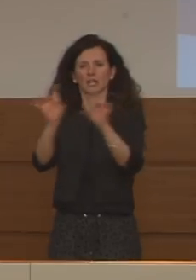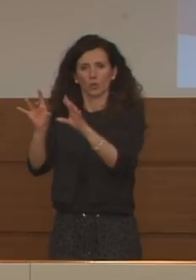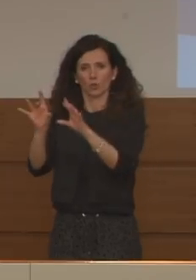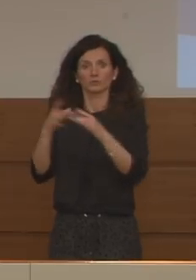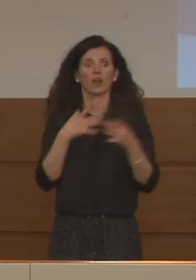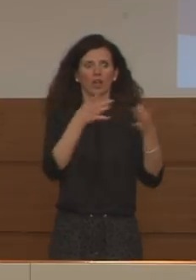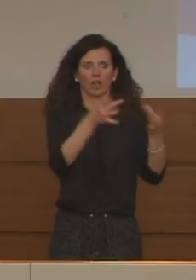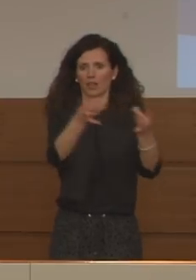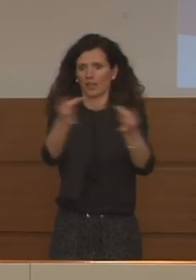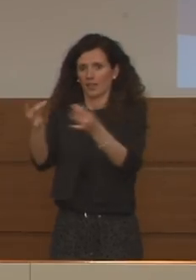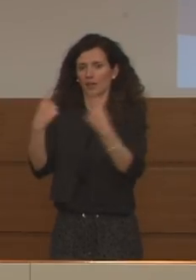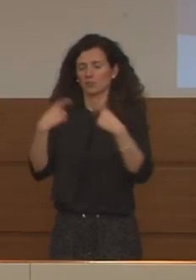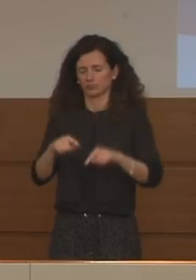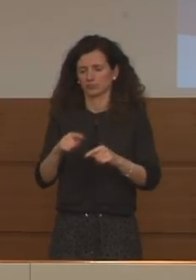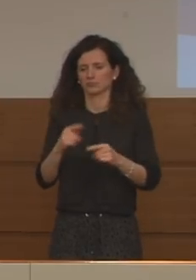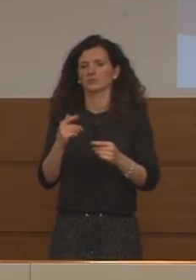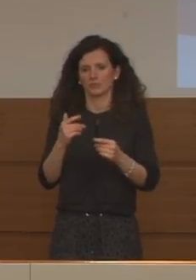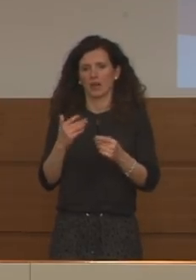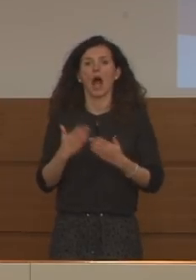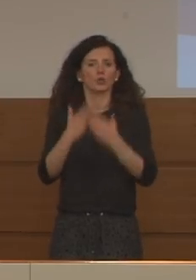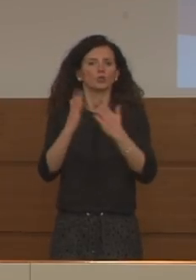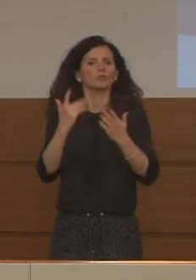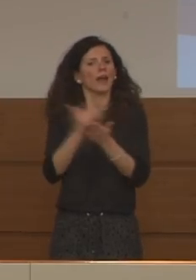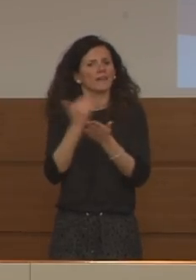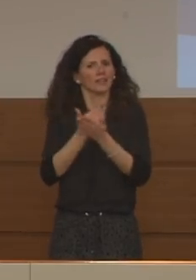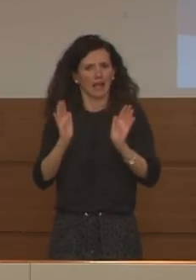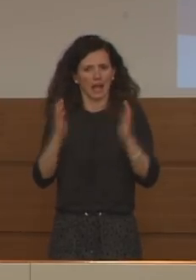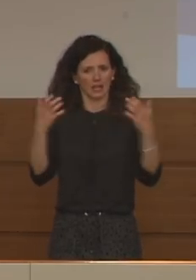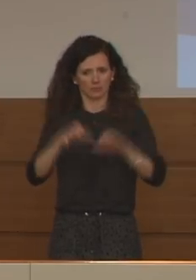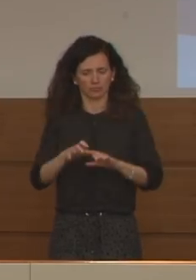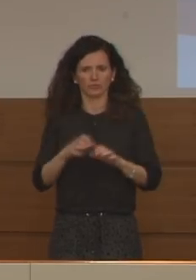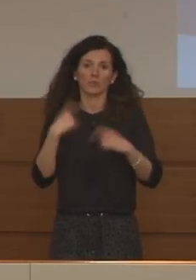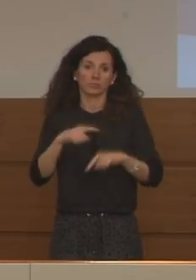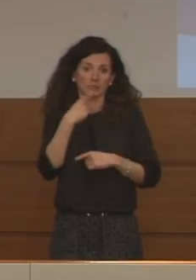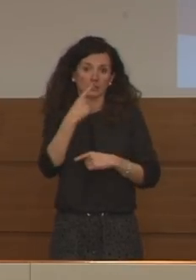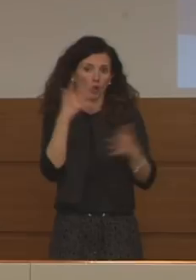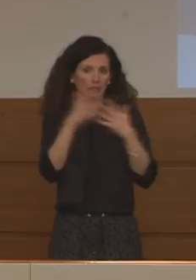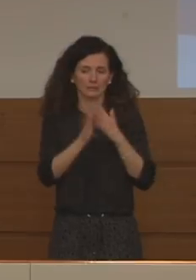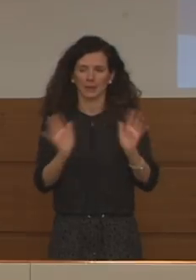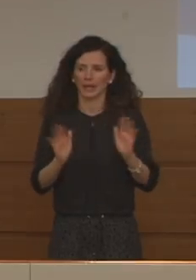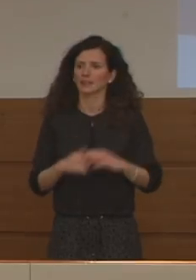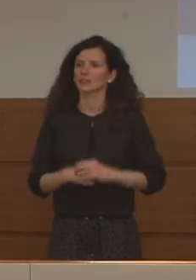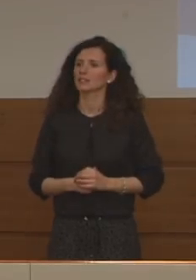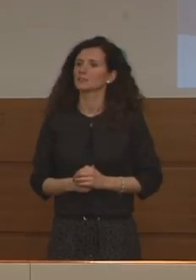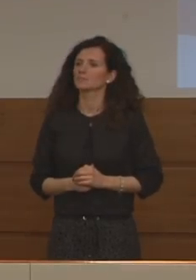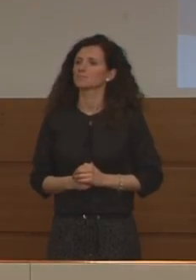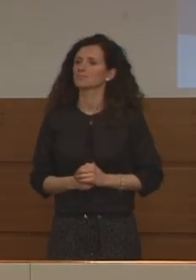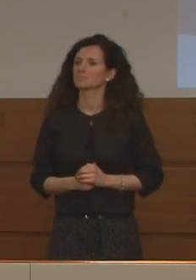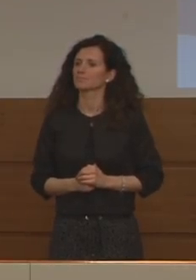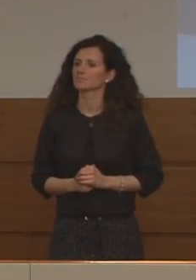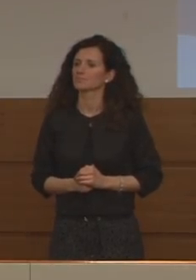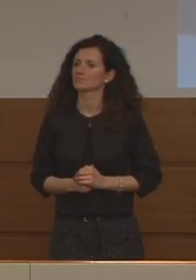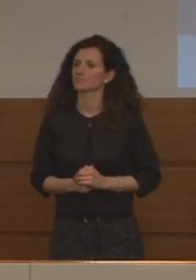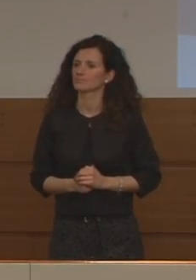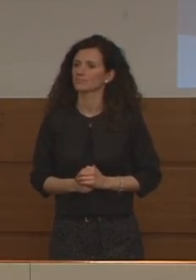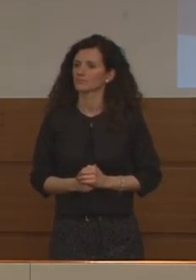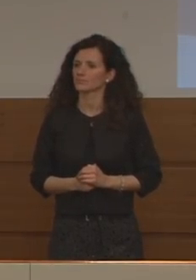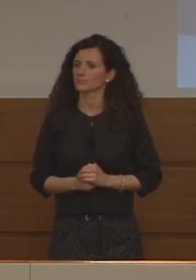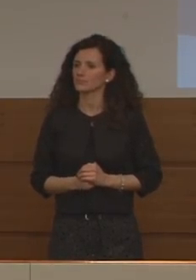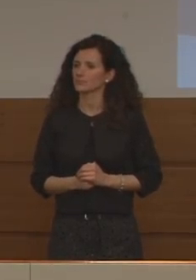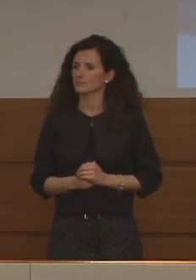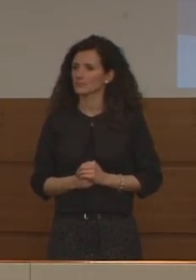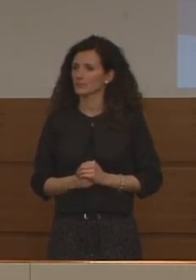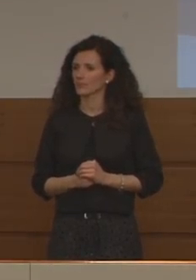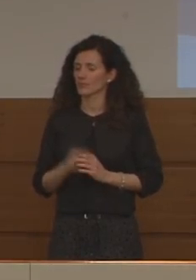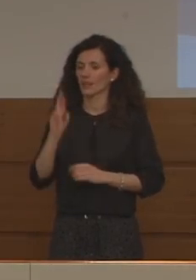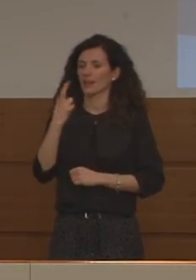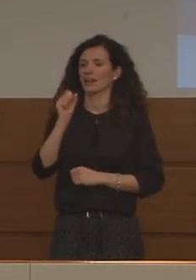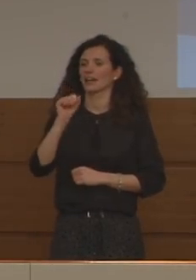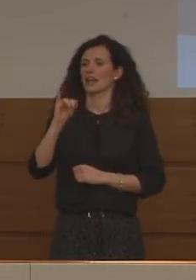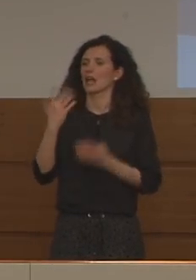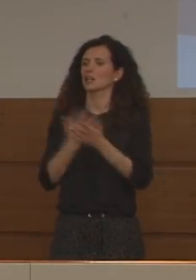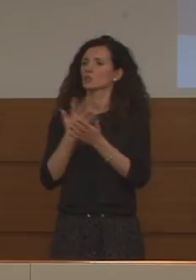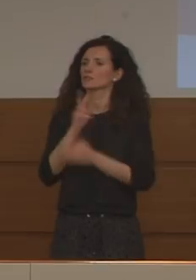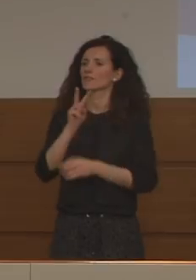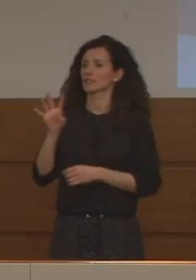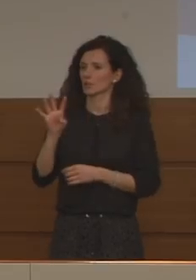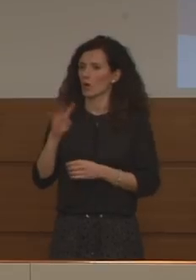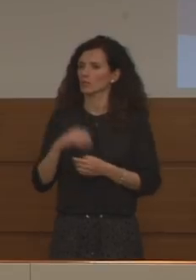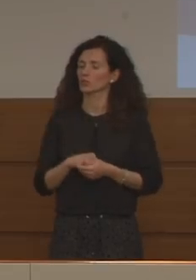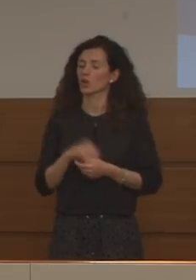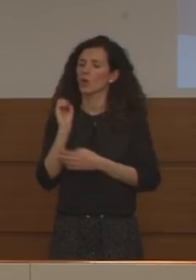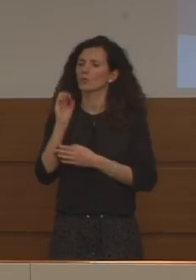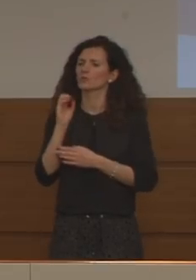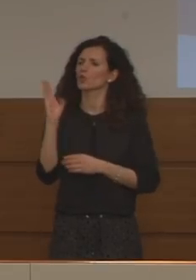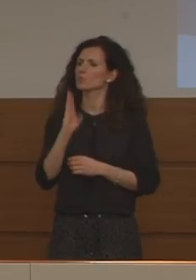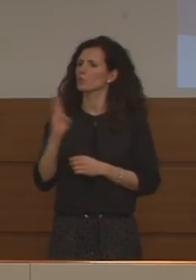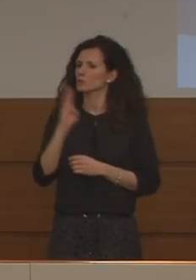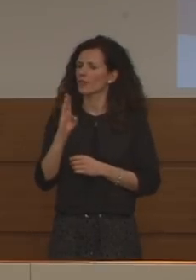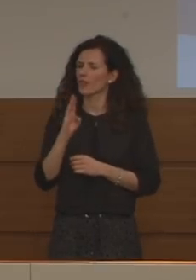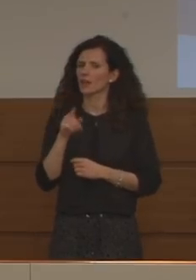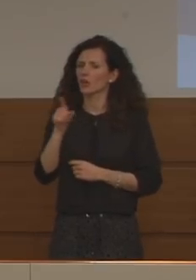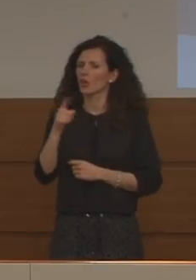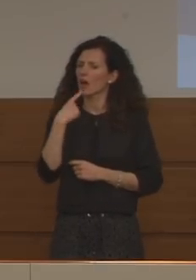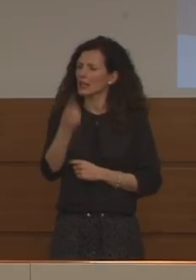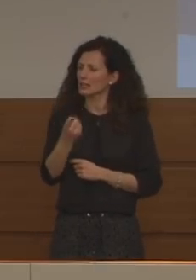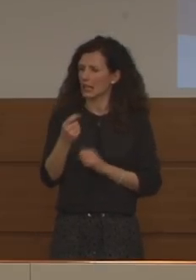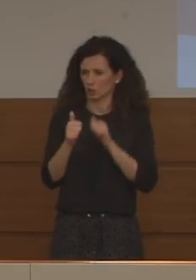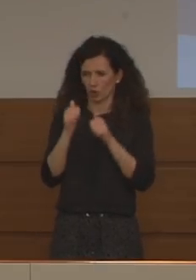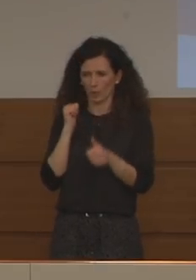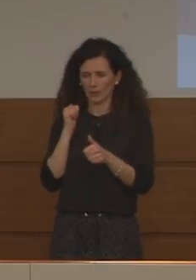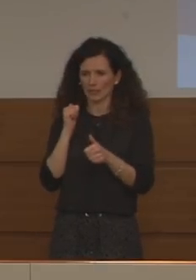trasparente e aperta. Angela Caponnetto, RaiNews24. Prof. Brusaferro lei prima diceva che per cercare di arginare, di